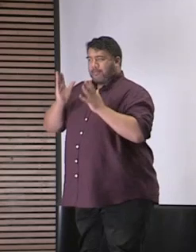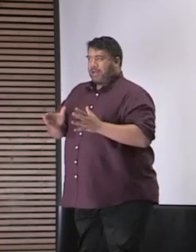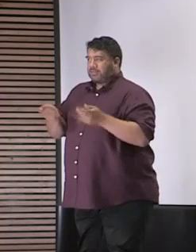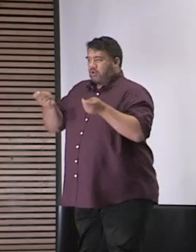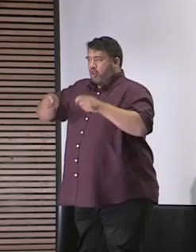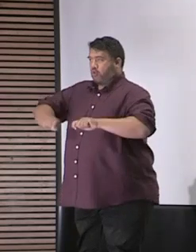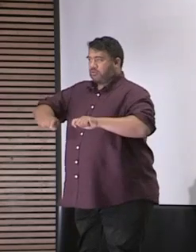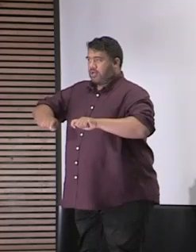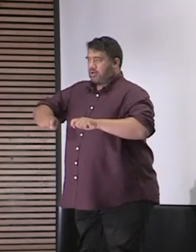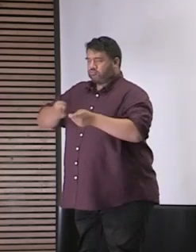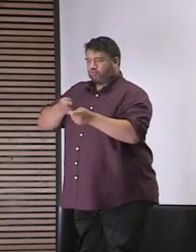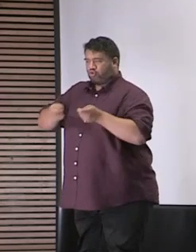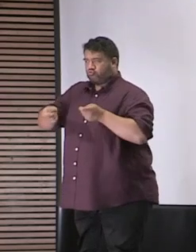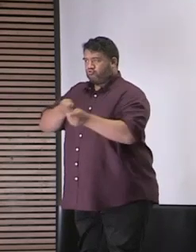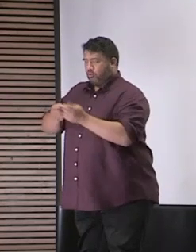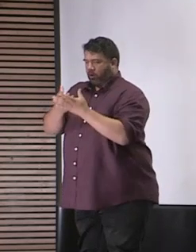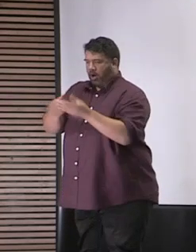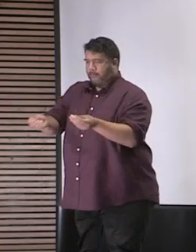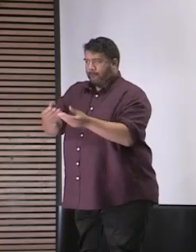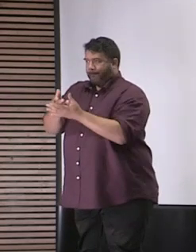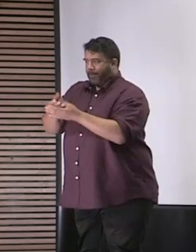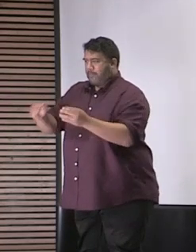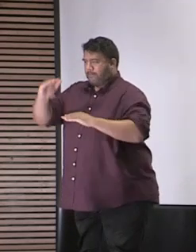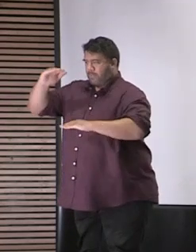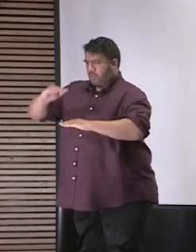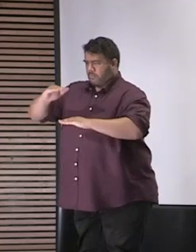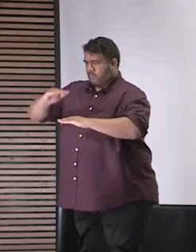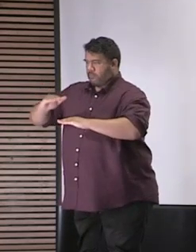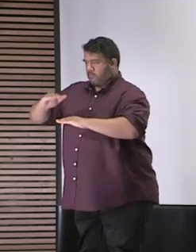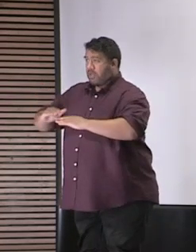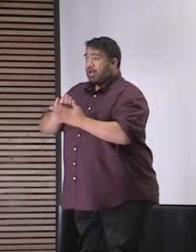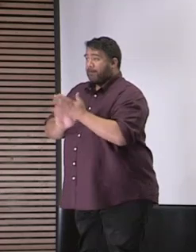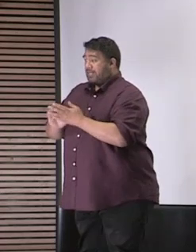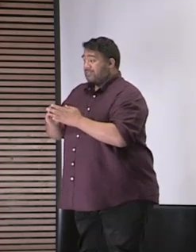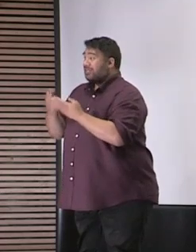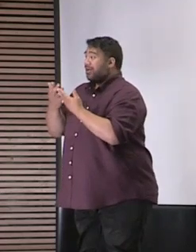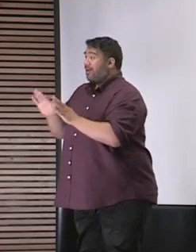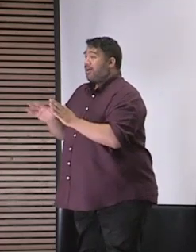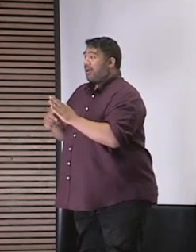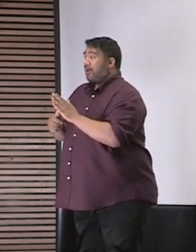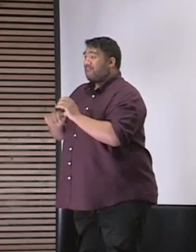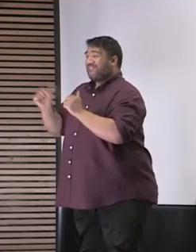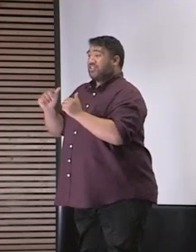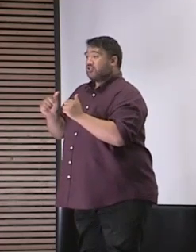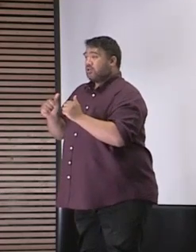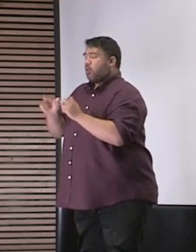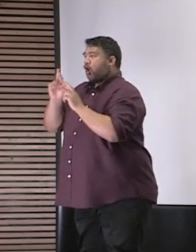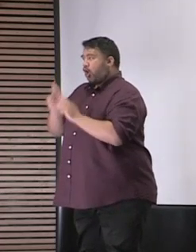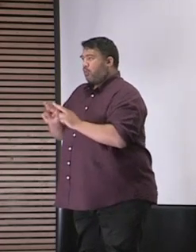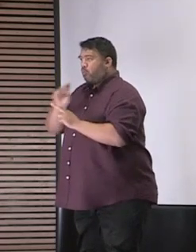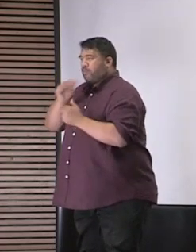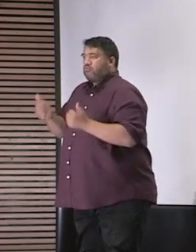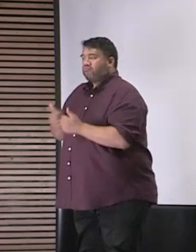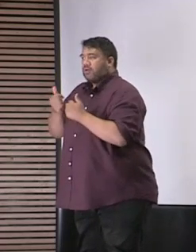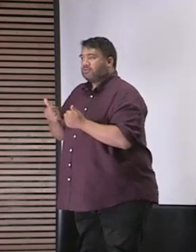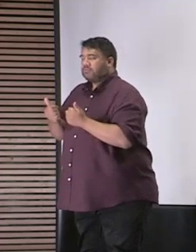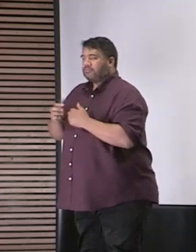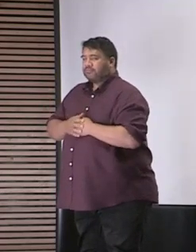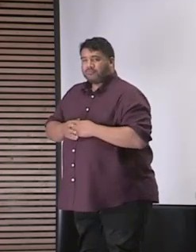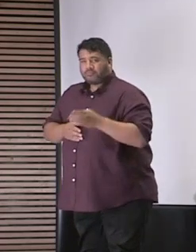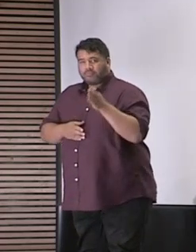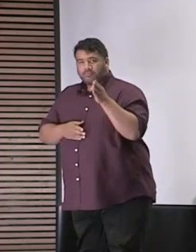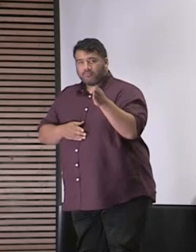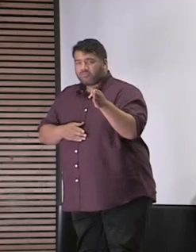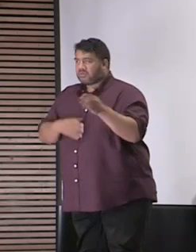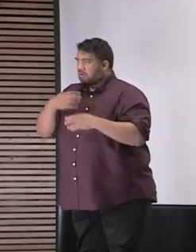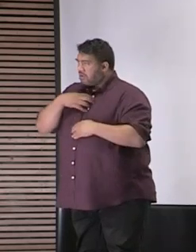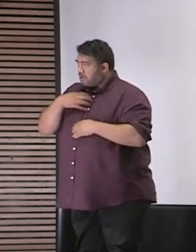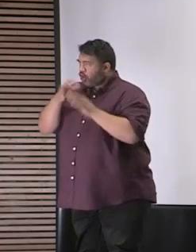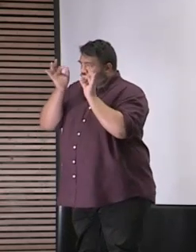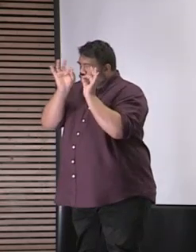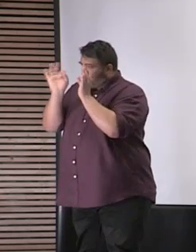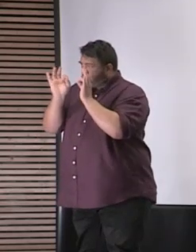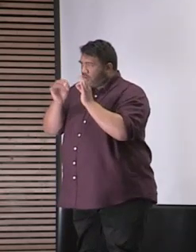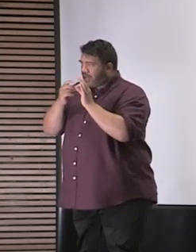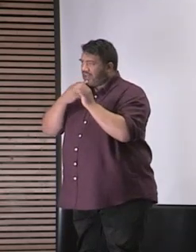juicio, y tampoco debería